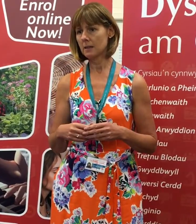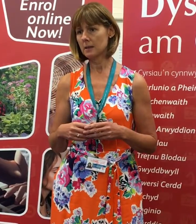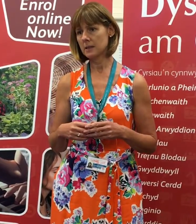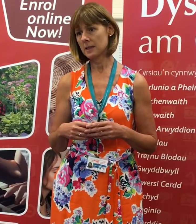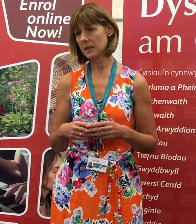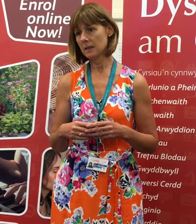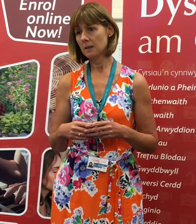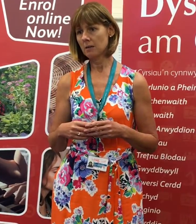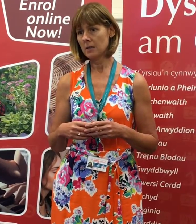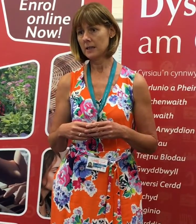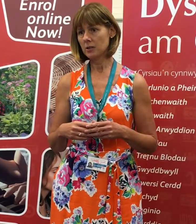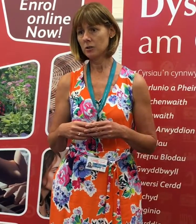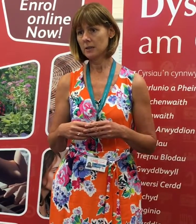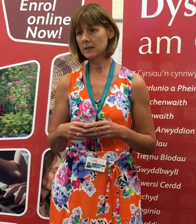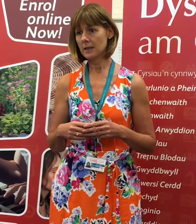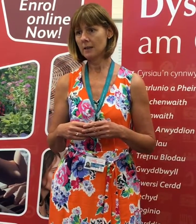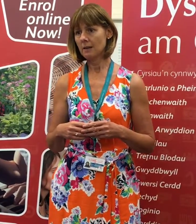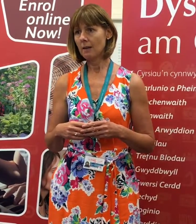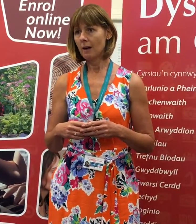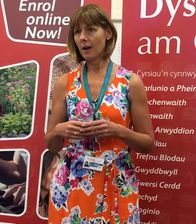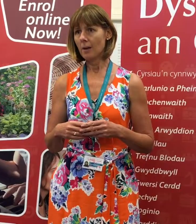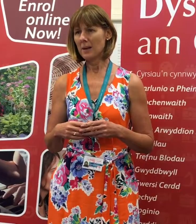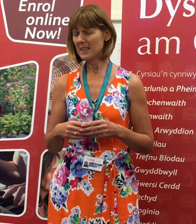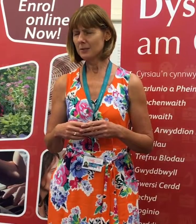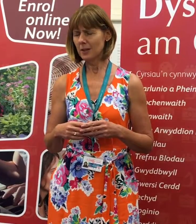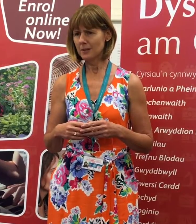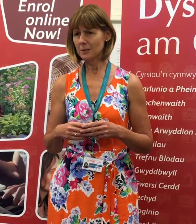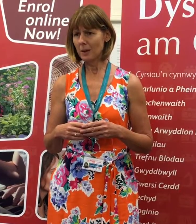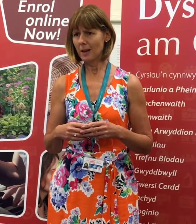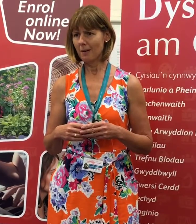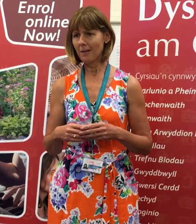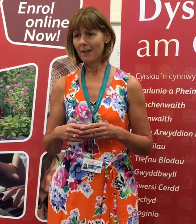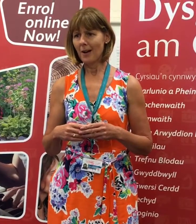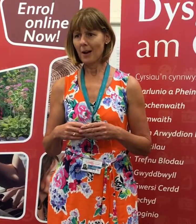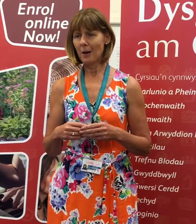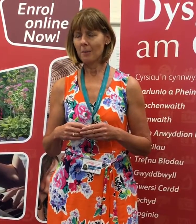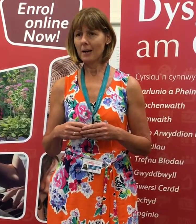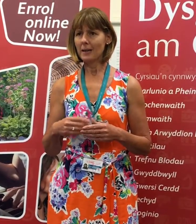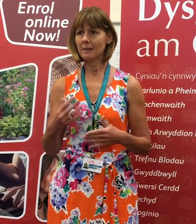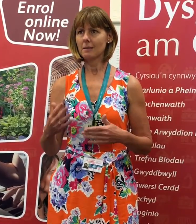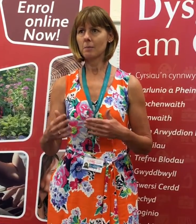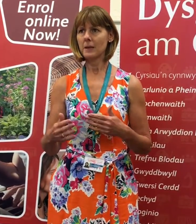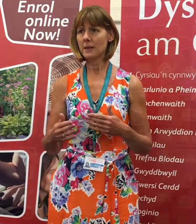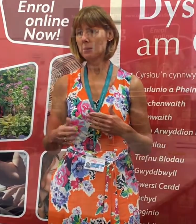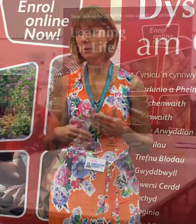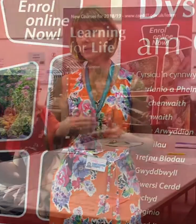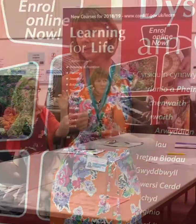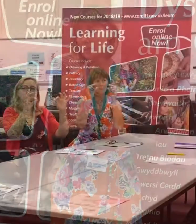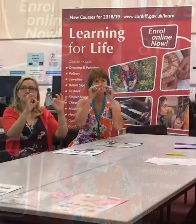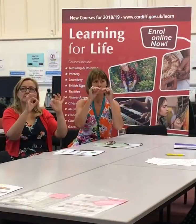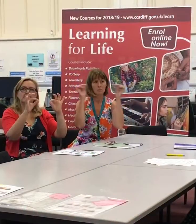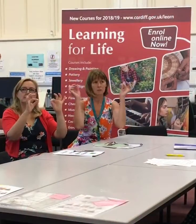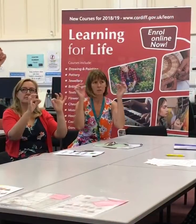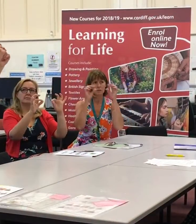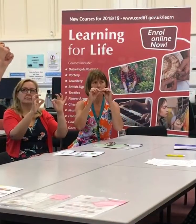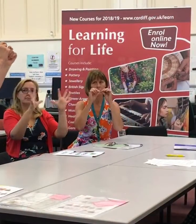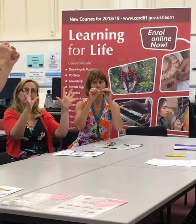I did it, really enjoyed it, and it’s fun as well and being able to interact with those learners. Wnes i ei ddilyn, ei fwynhau, ac mae’n hwyl, ac yn wych rhyngweithio â’r dysgwyr hynny.